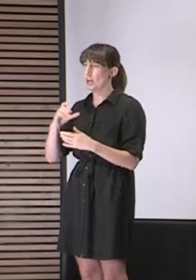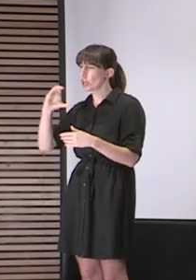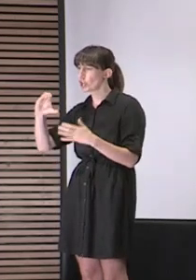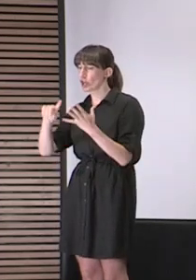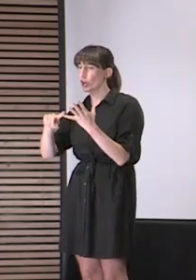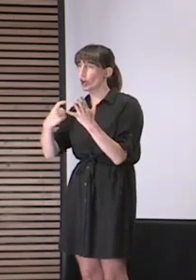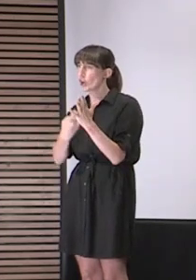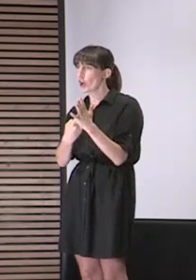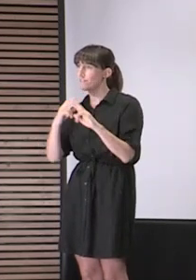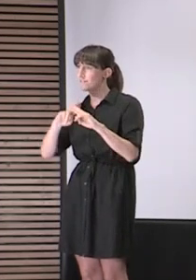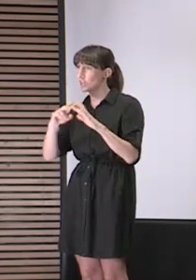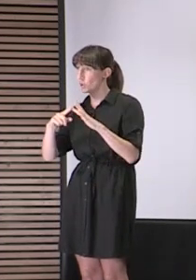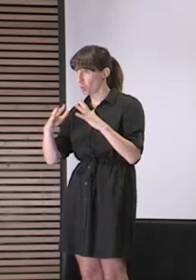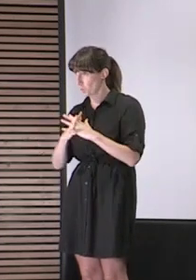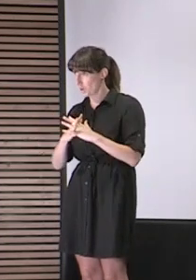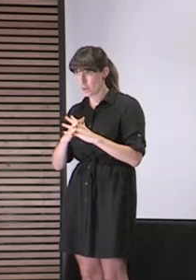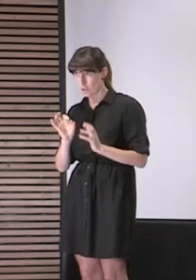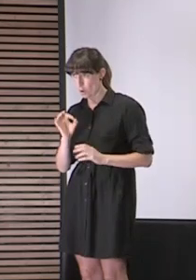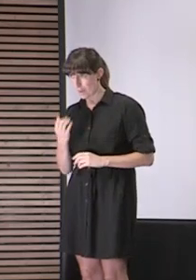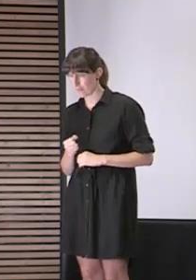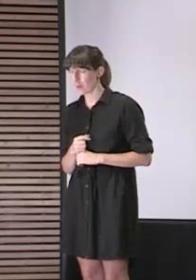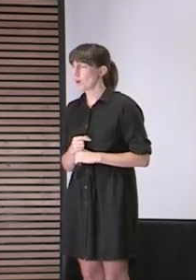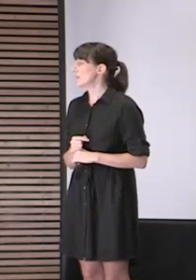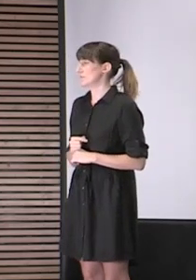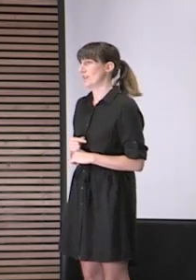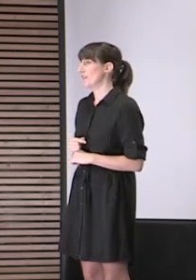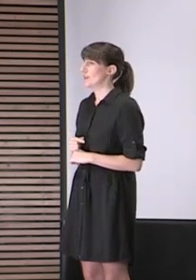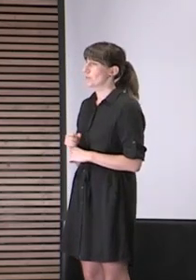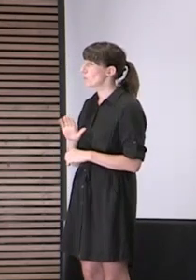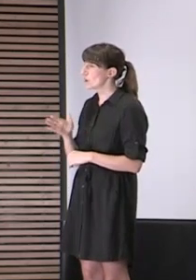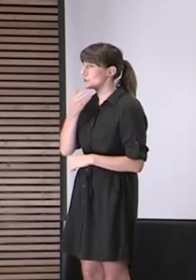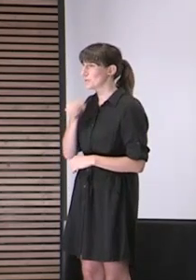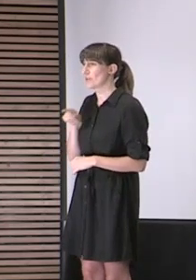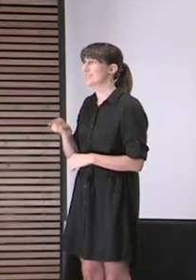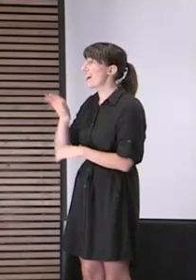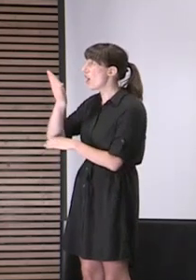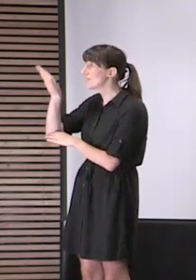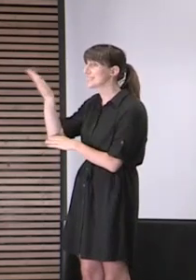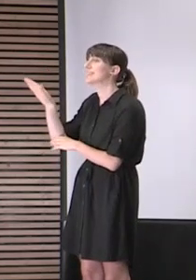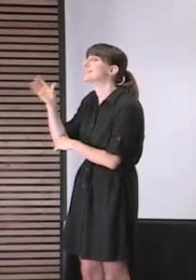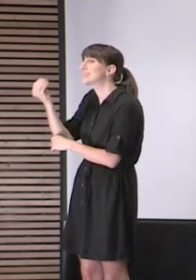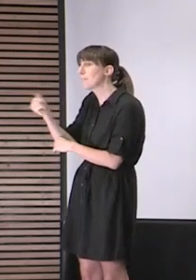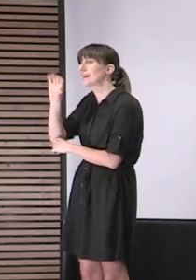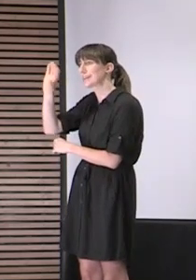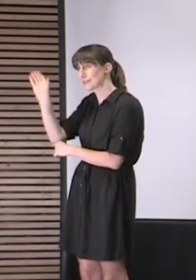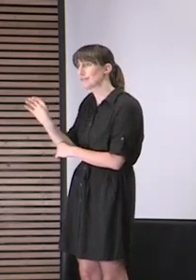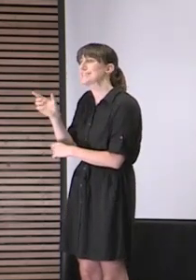aclarar ese punto, ¿no veremos nada como toques de queda o algo así como una prohibición de permanecer en casa las 24 horas?